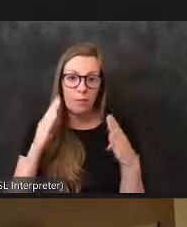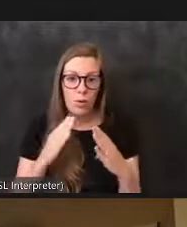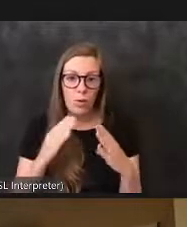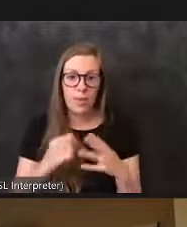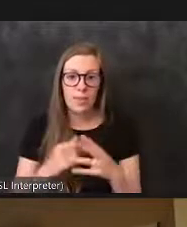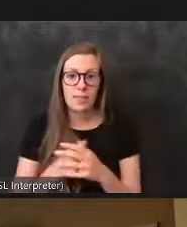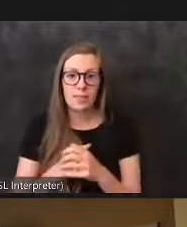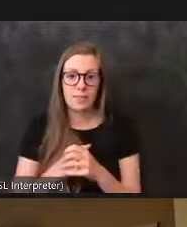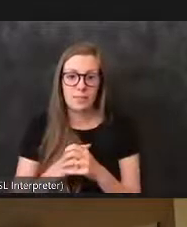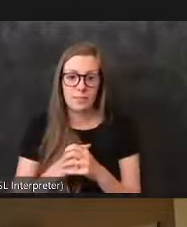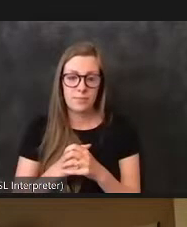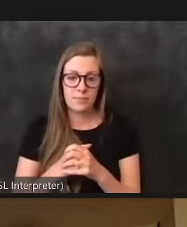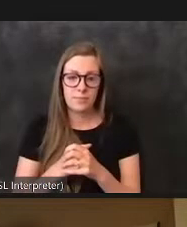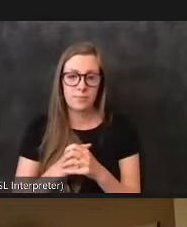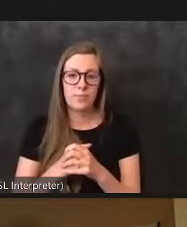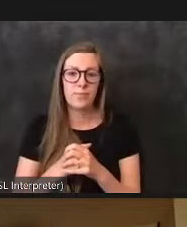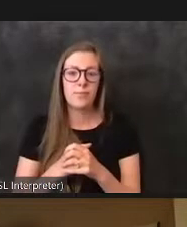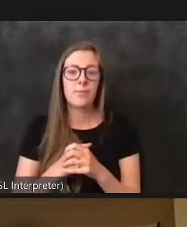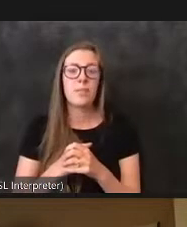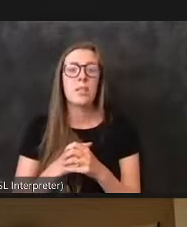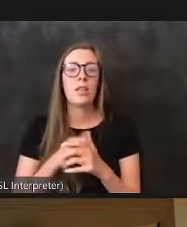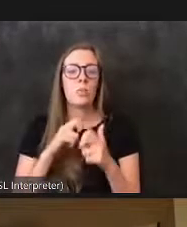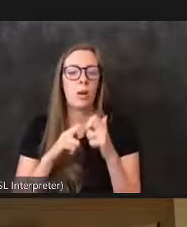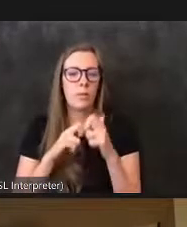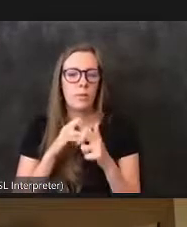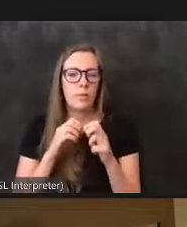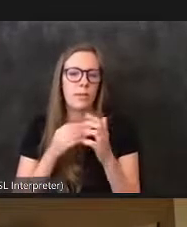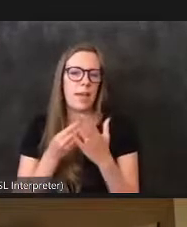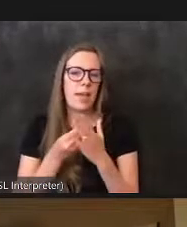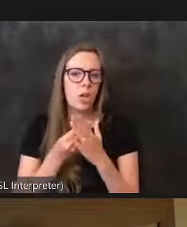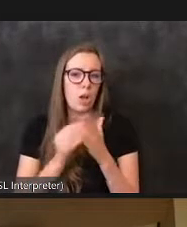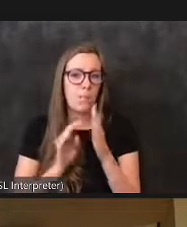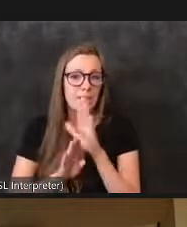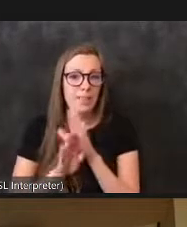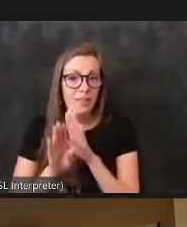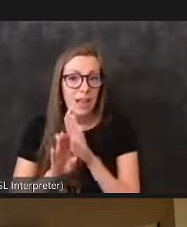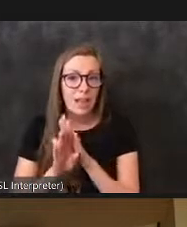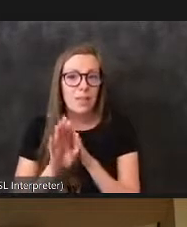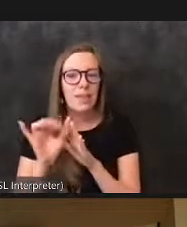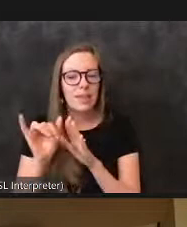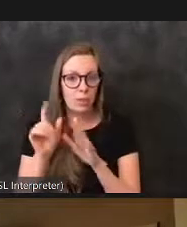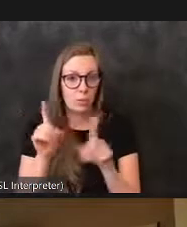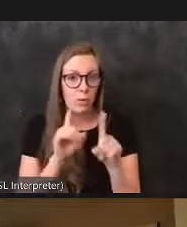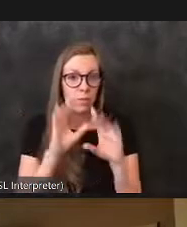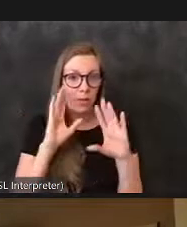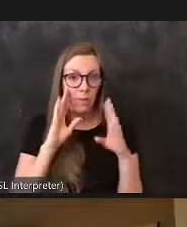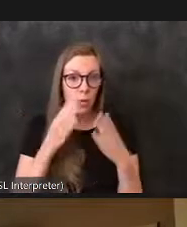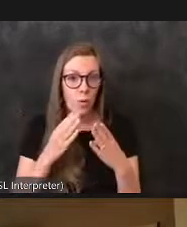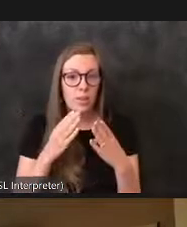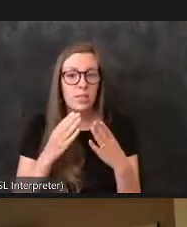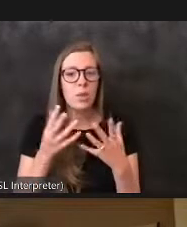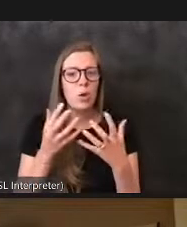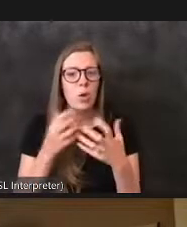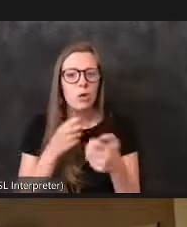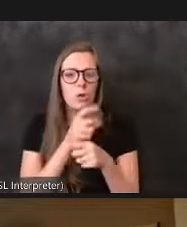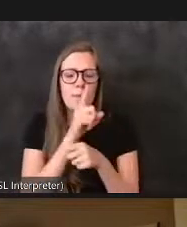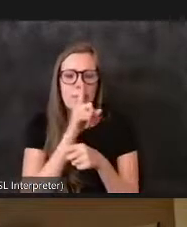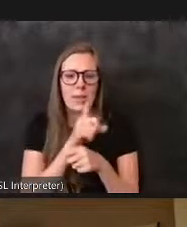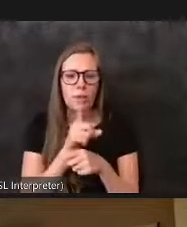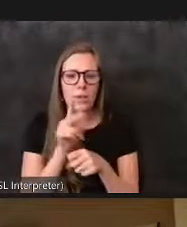significativo en la situación de equidad y desarrollo económico, a donde nosotros también nos hemos estado enfocando y asegurándonos que estamos viendo a